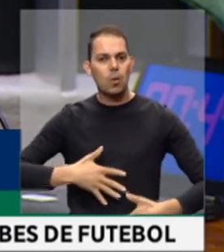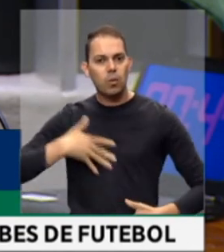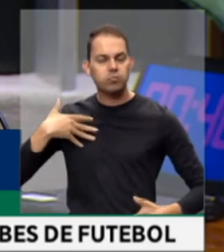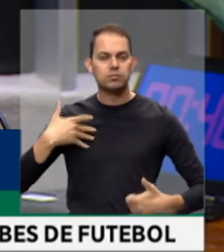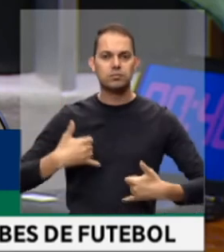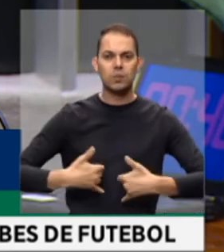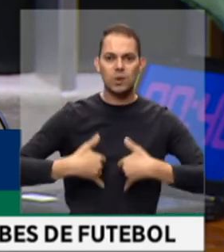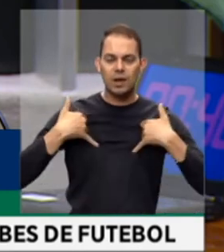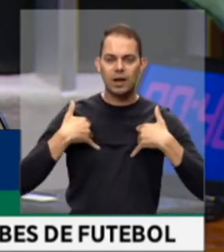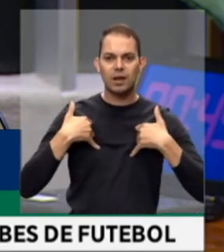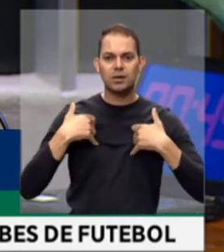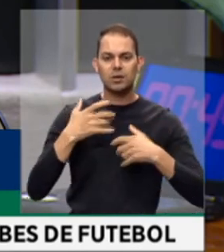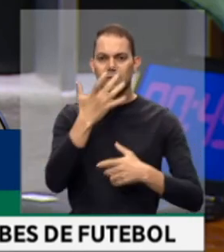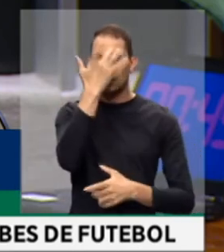CIDADE BELÉM DO PARÁ ... EU QUERO DIZER QUE É UMA HONRA